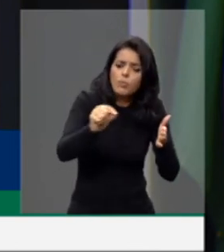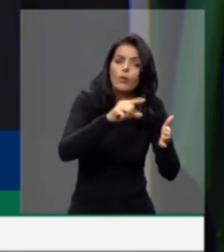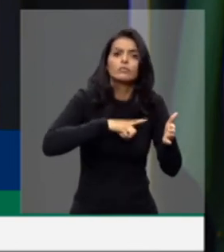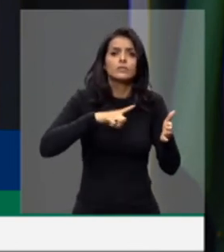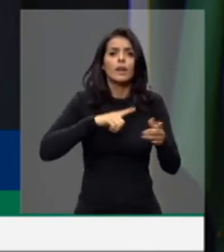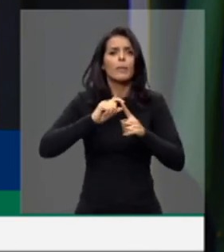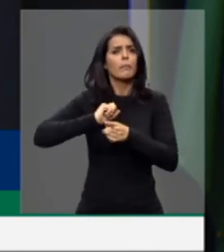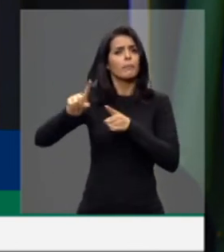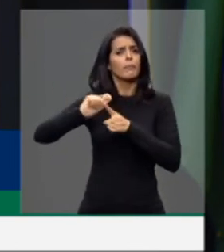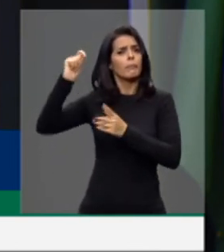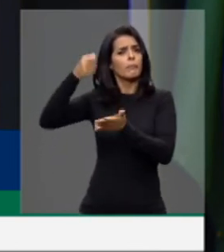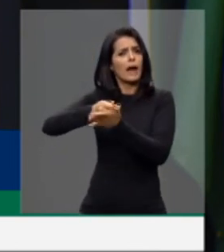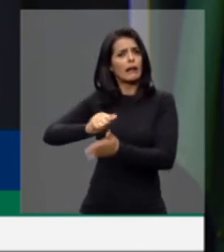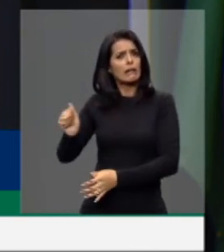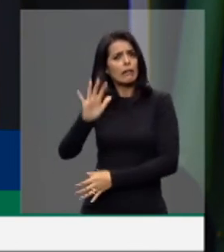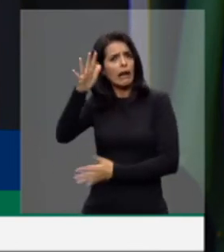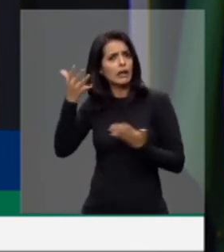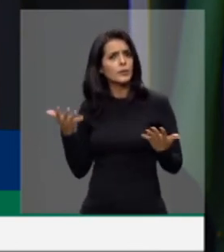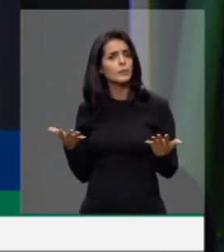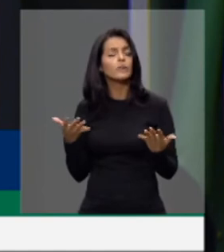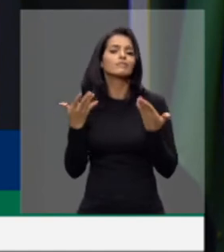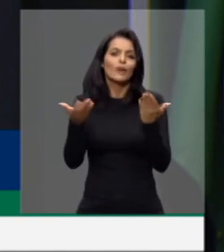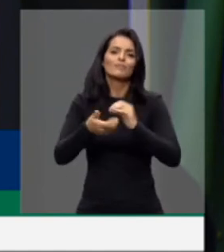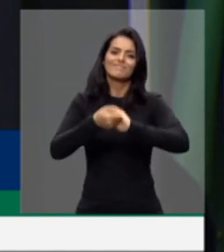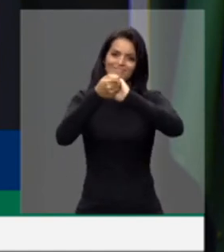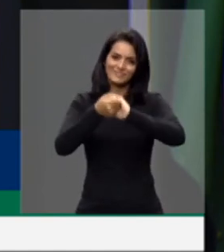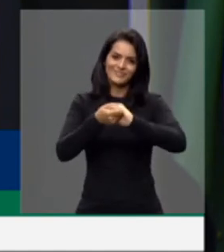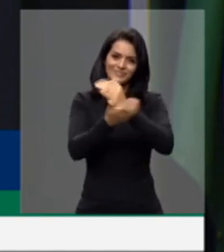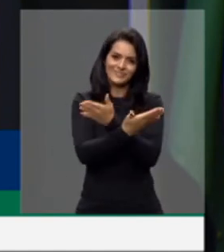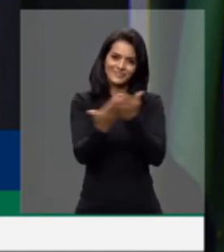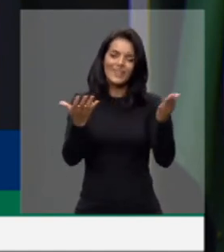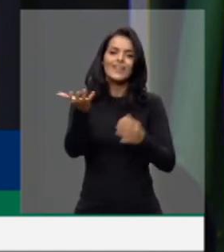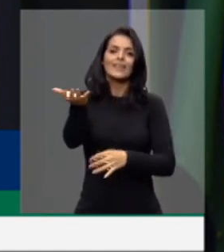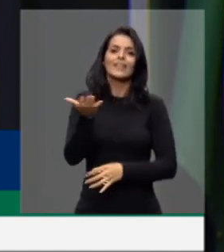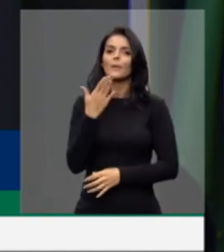RESERVAS HIDRO LÓGICAS E DE UM ALTO, INFELIZMENTE, PASSIVO, QUE FICA PARA NOSSA